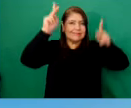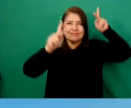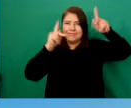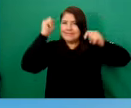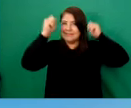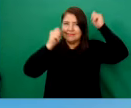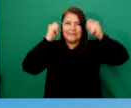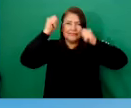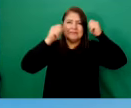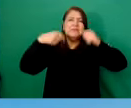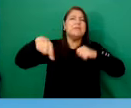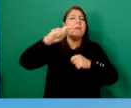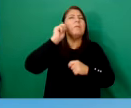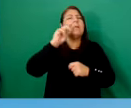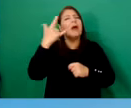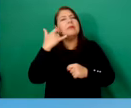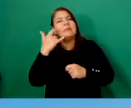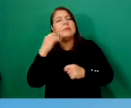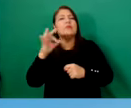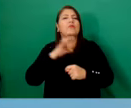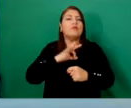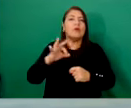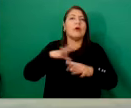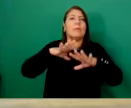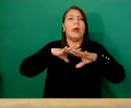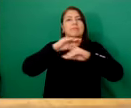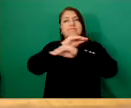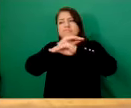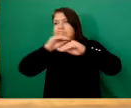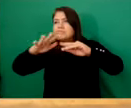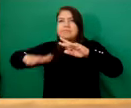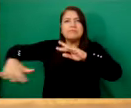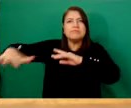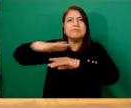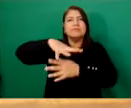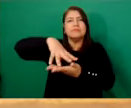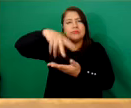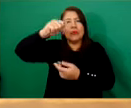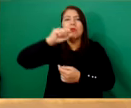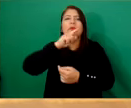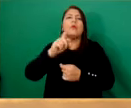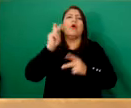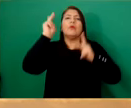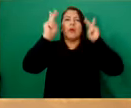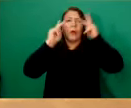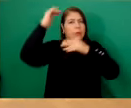escapada y exploramos la belleza del desierto; Seremos los invitados especiales de los beduinos